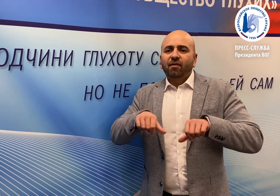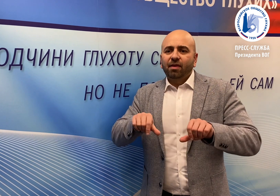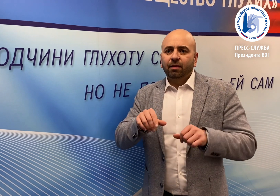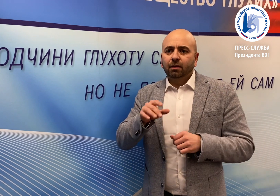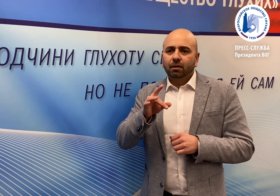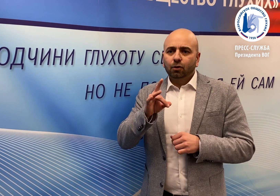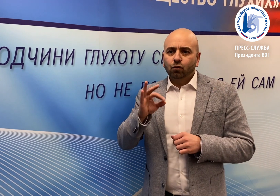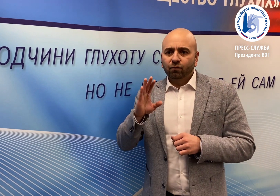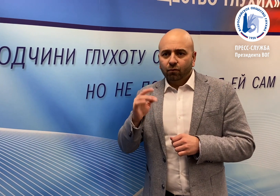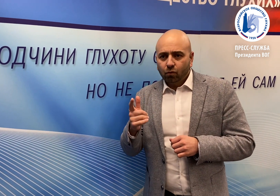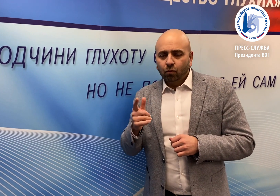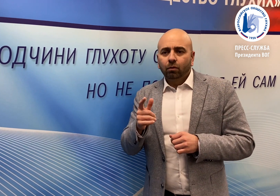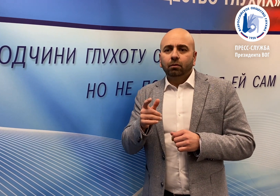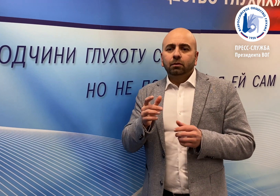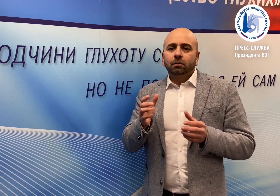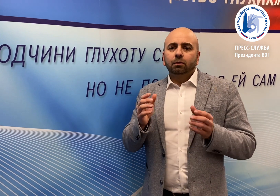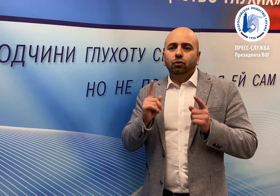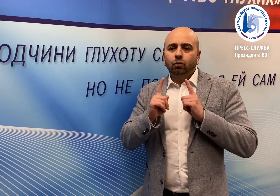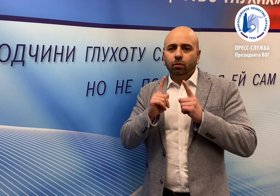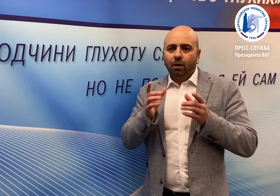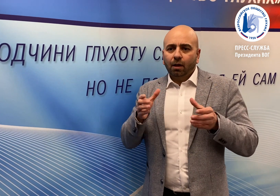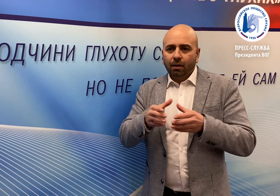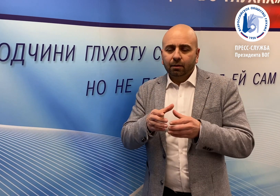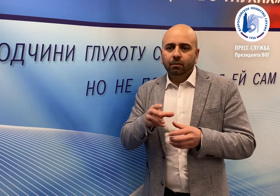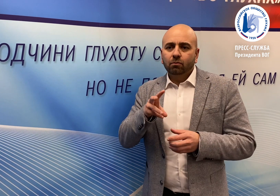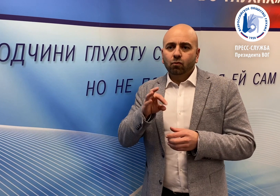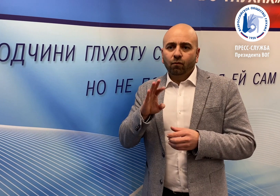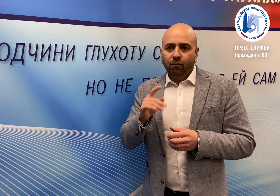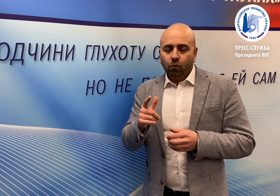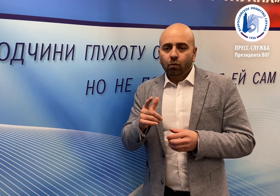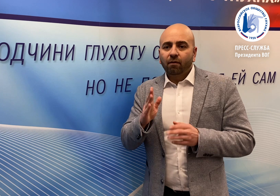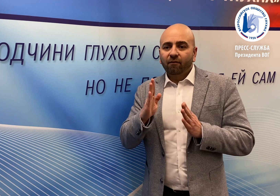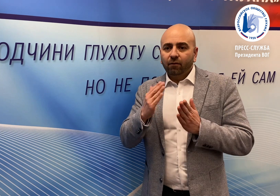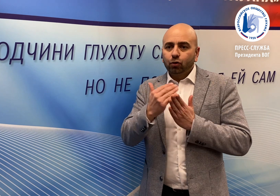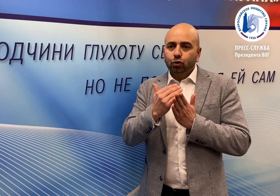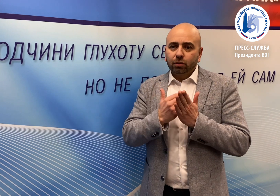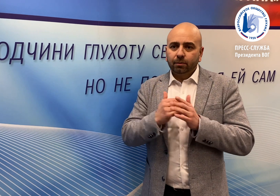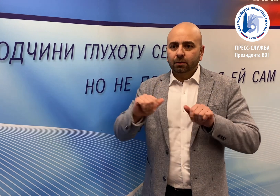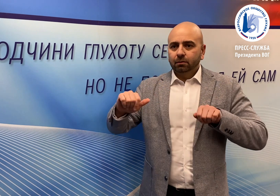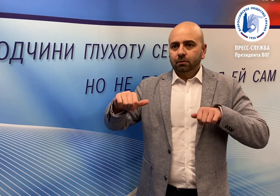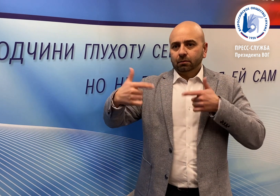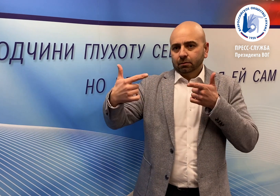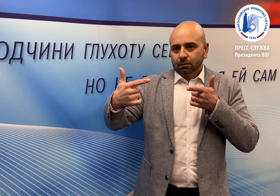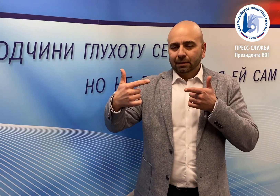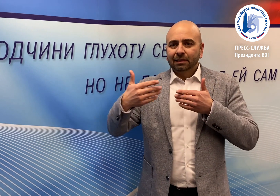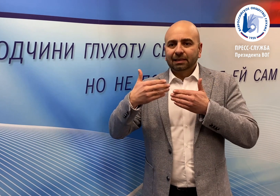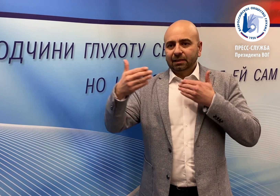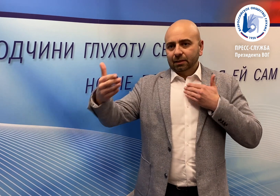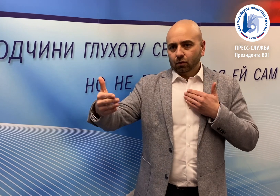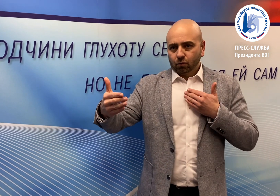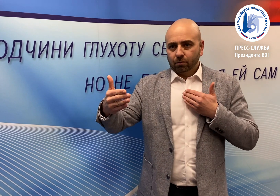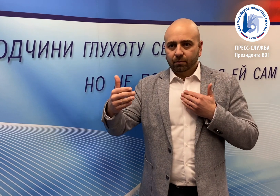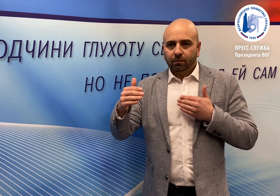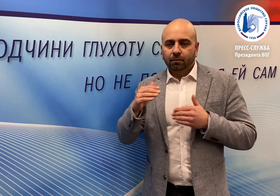правлений региональных отделений ВОГ, собраний местных отделений ВОГ в дистанционном формате.